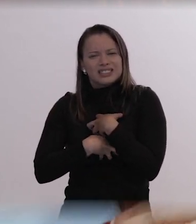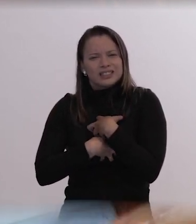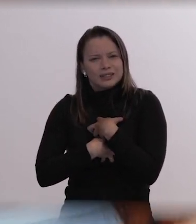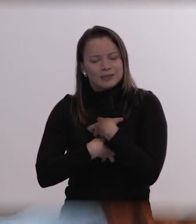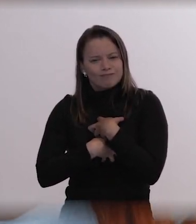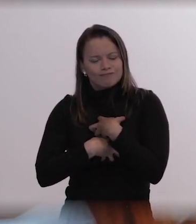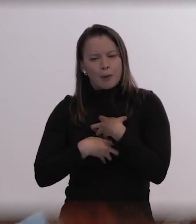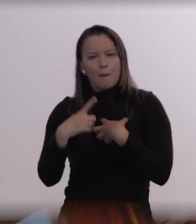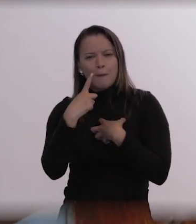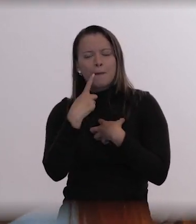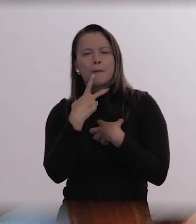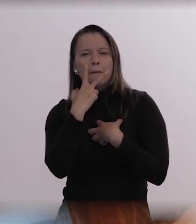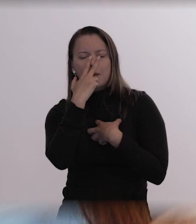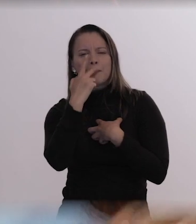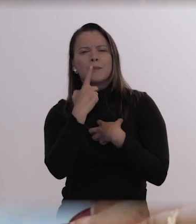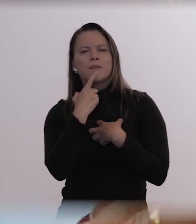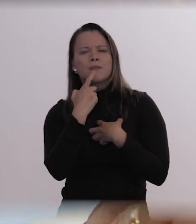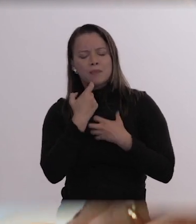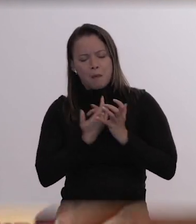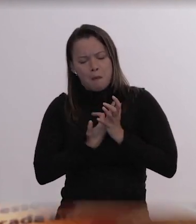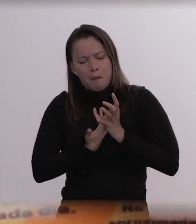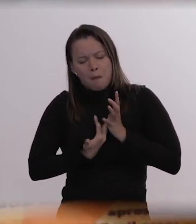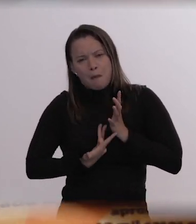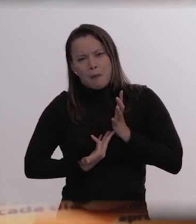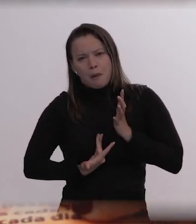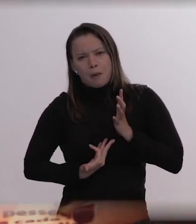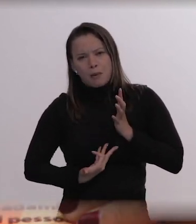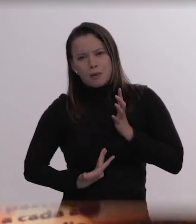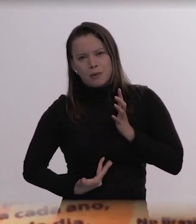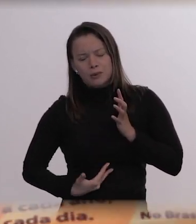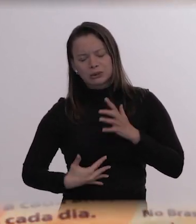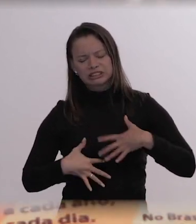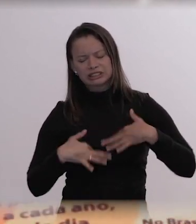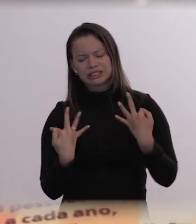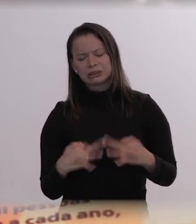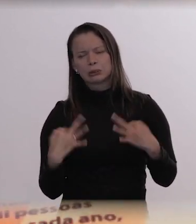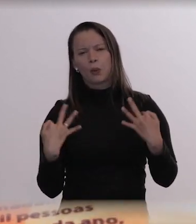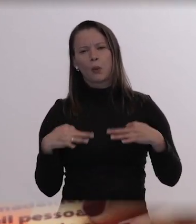sangra, ela sangra, ela queima, ela arde. E…